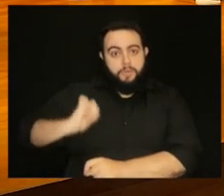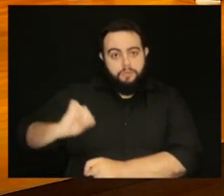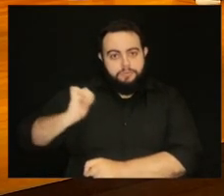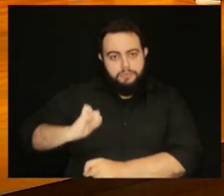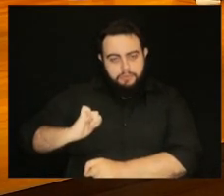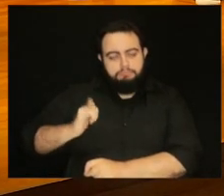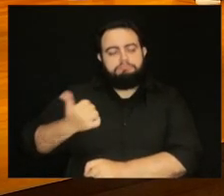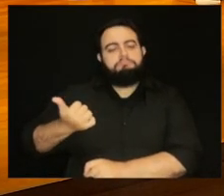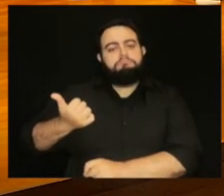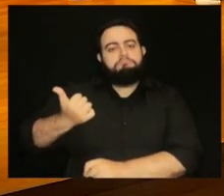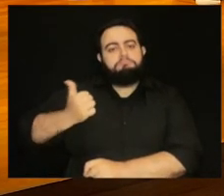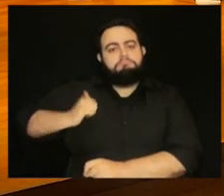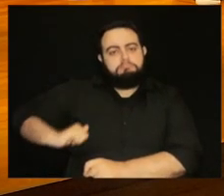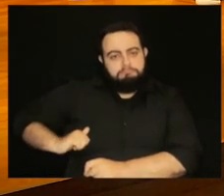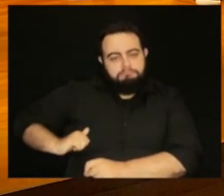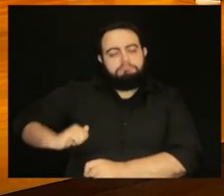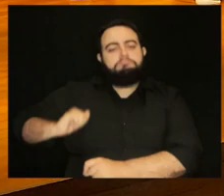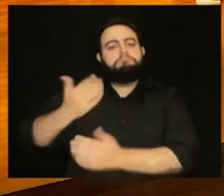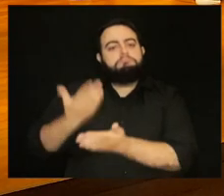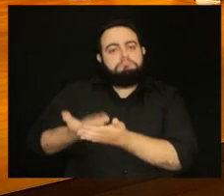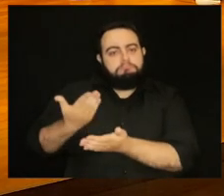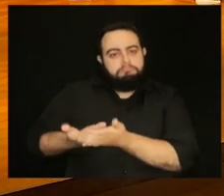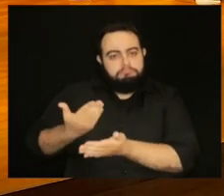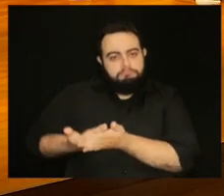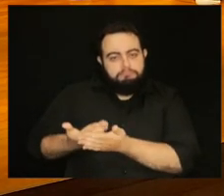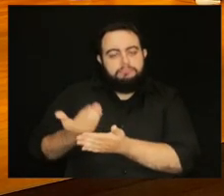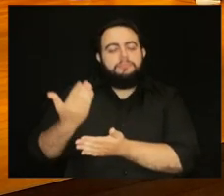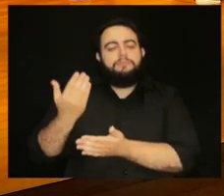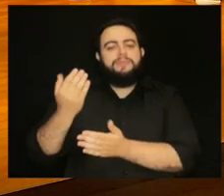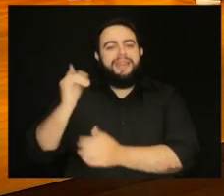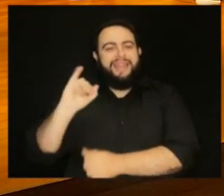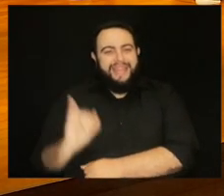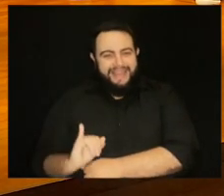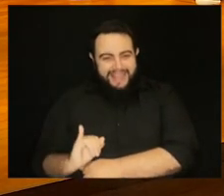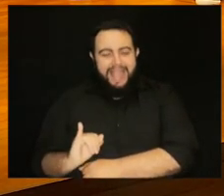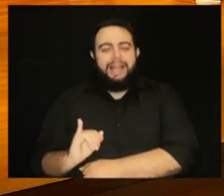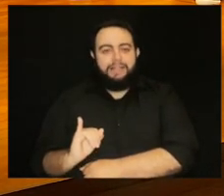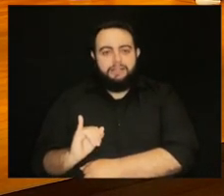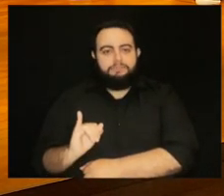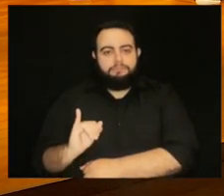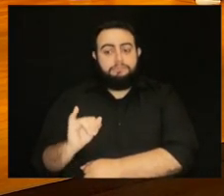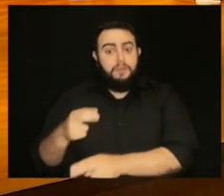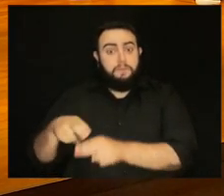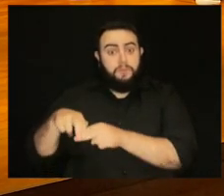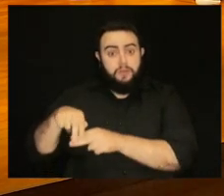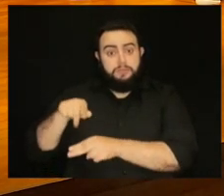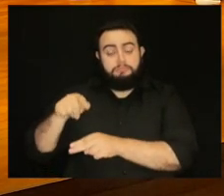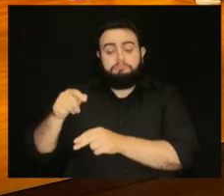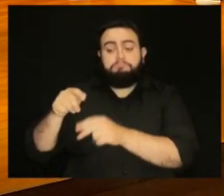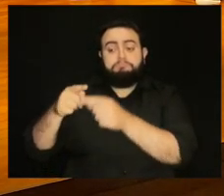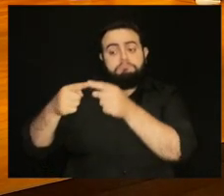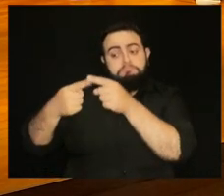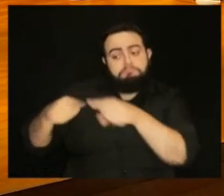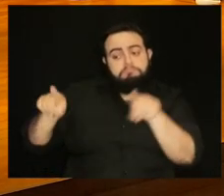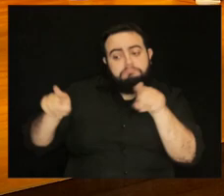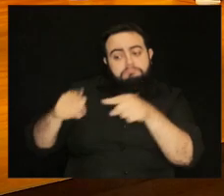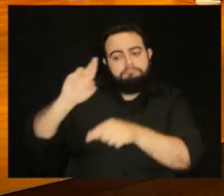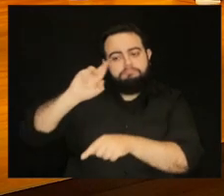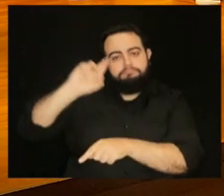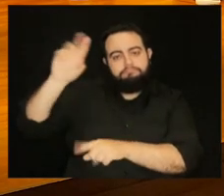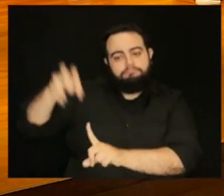na Itália cujo mérito tinha sido que ele tinha regido uma orquestra com arranjos escritos por